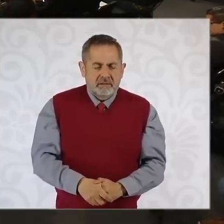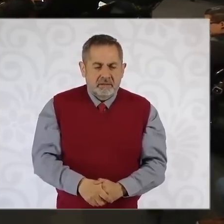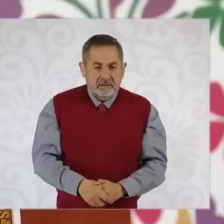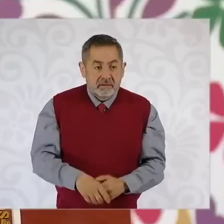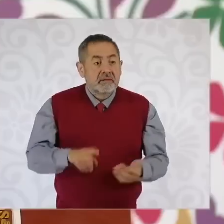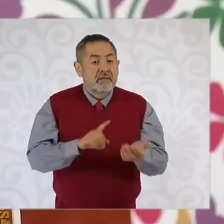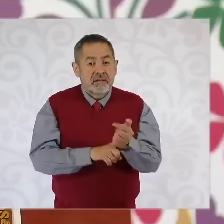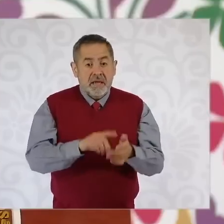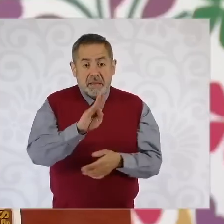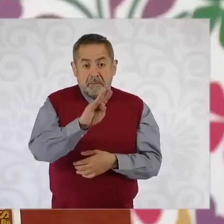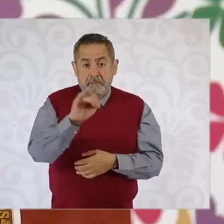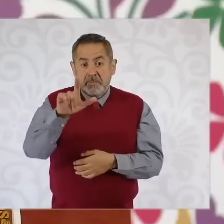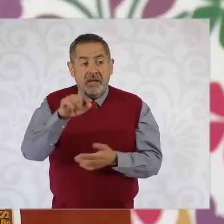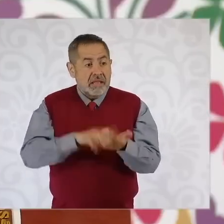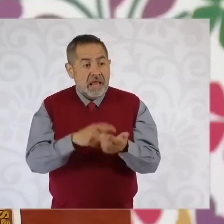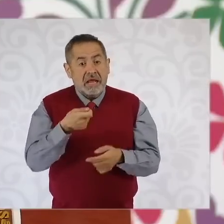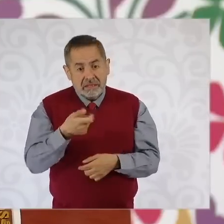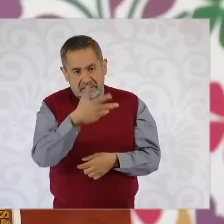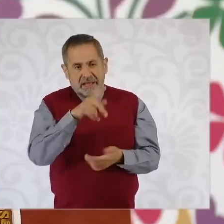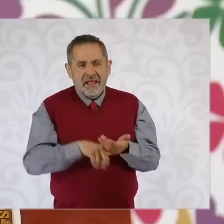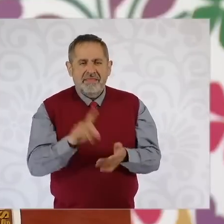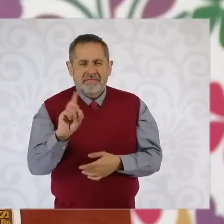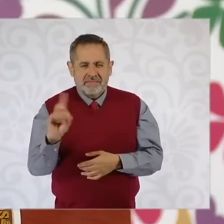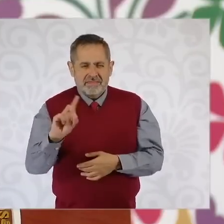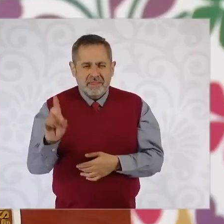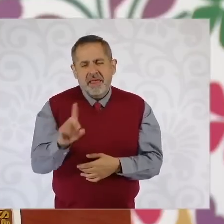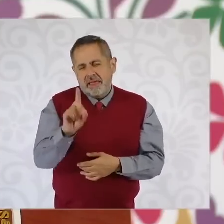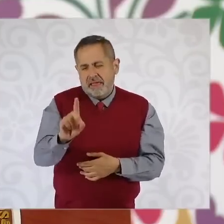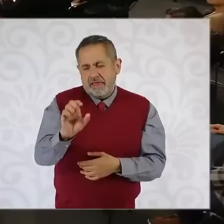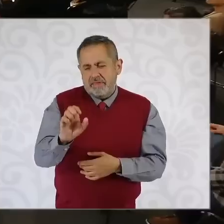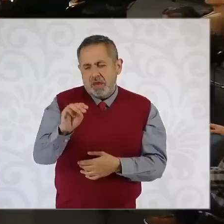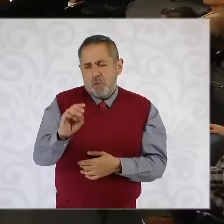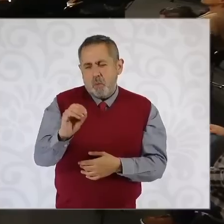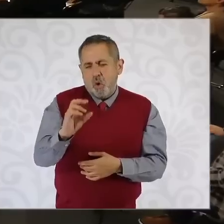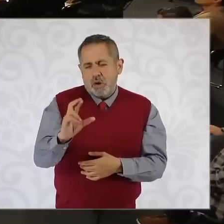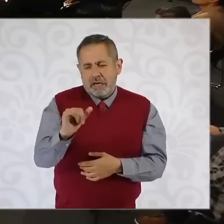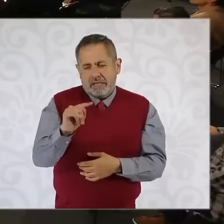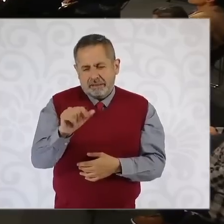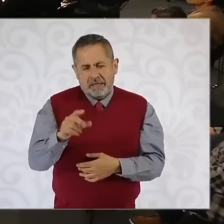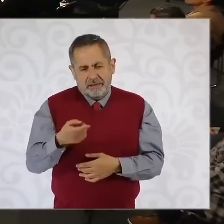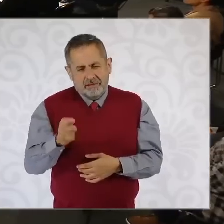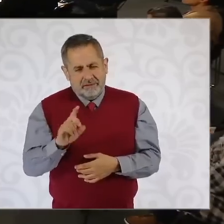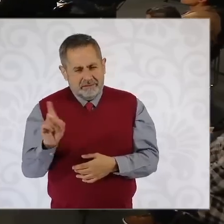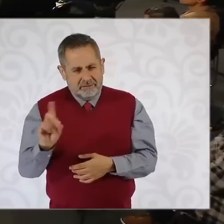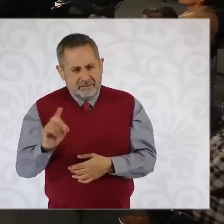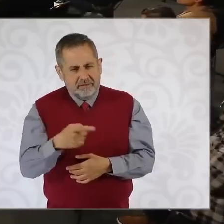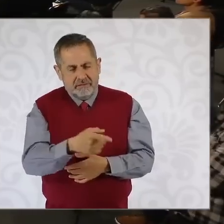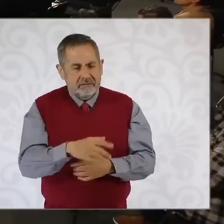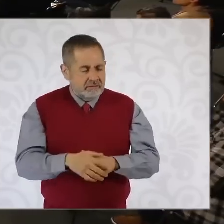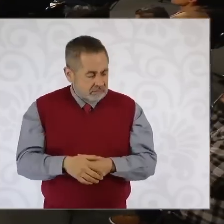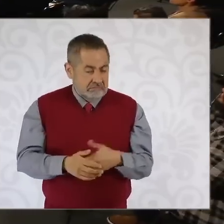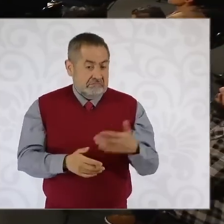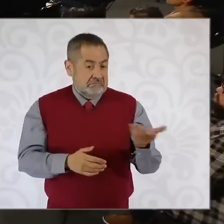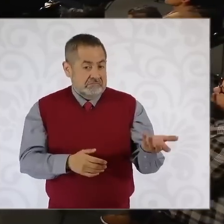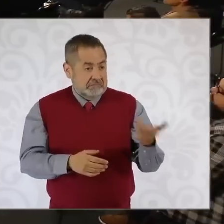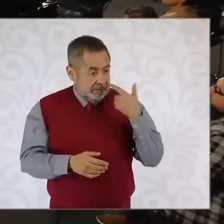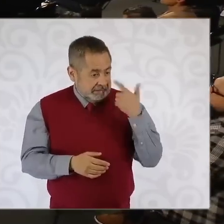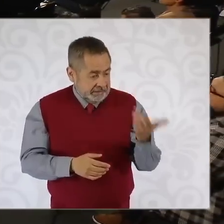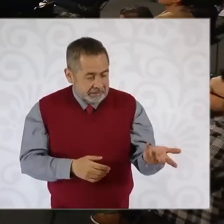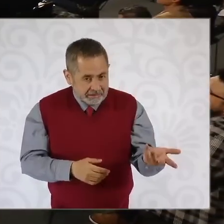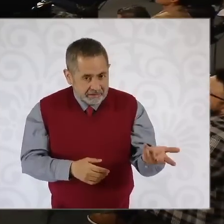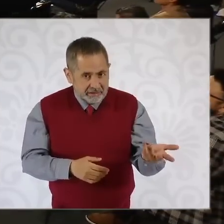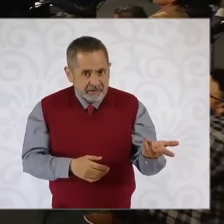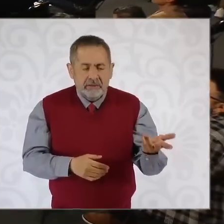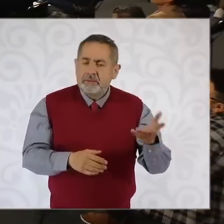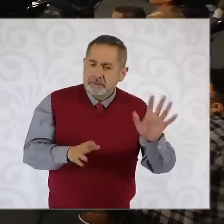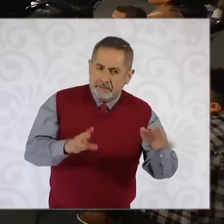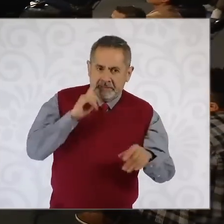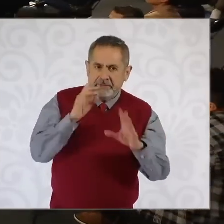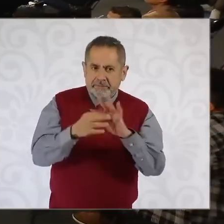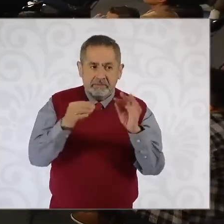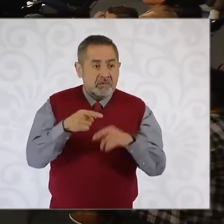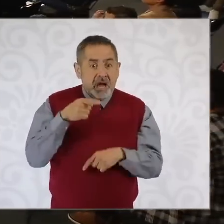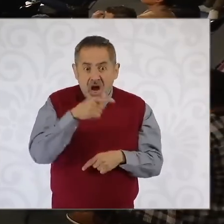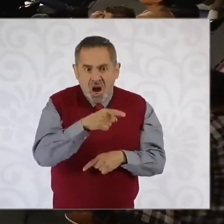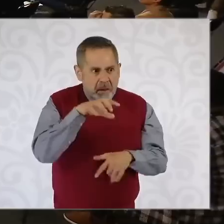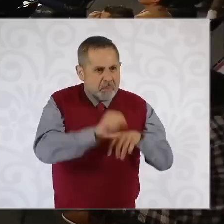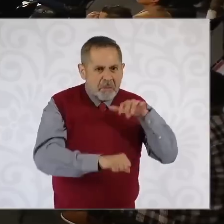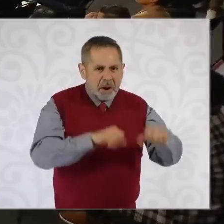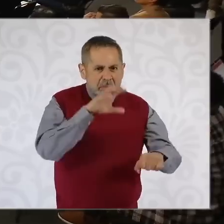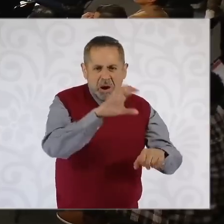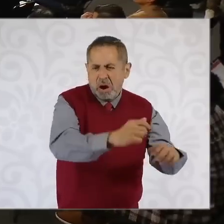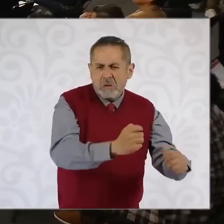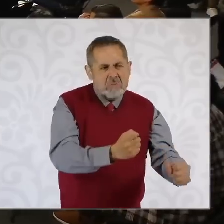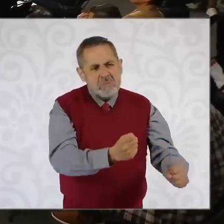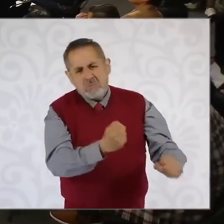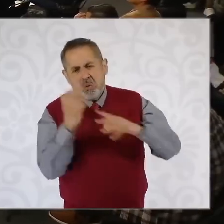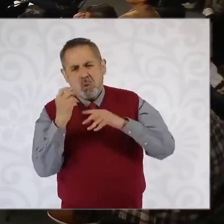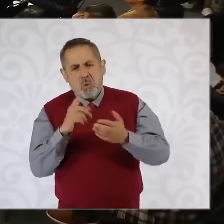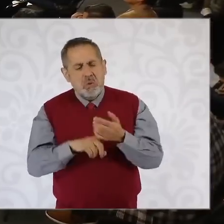Sí Más allá de pero estamos hablando de deportaciones de de mexicanos a